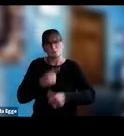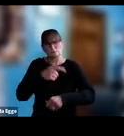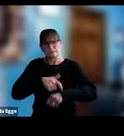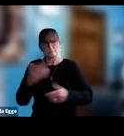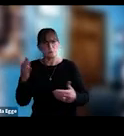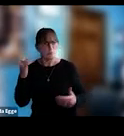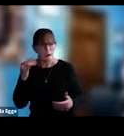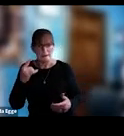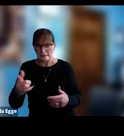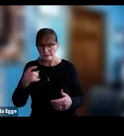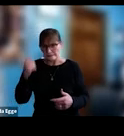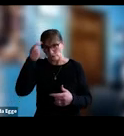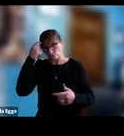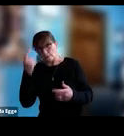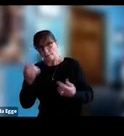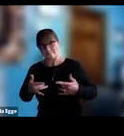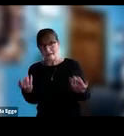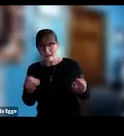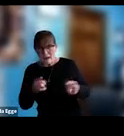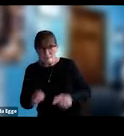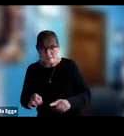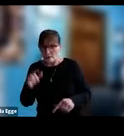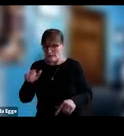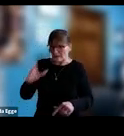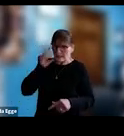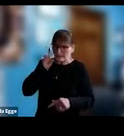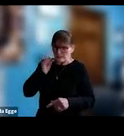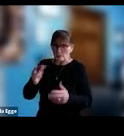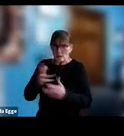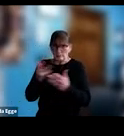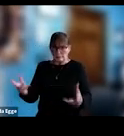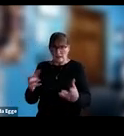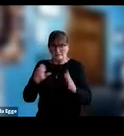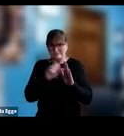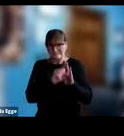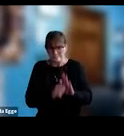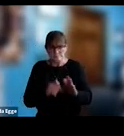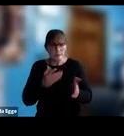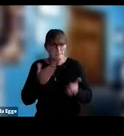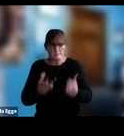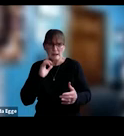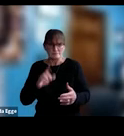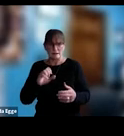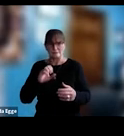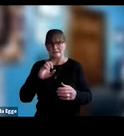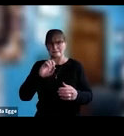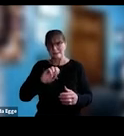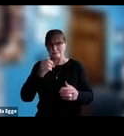¿Sucedió algún acontecimiento traumático? ¿Estaban experimentando muchos síntomas de los cuales podían no haber tenido un diagnóstico en ese momento?